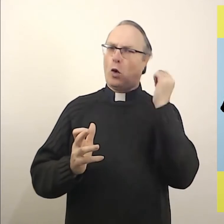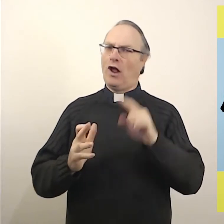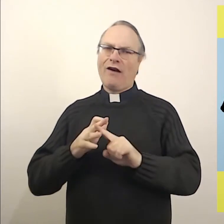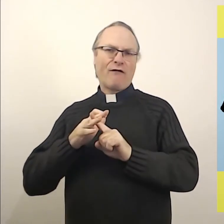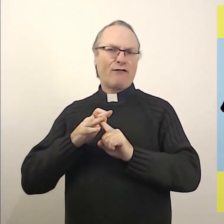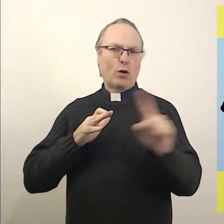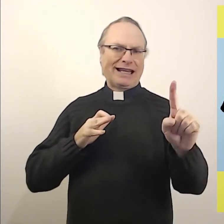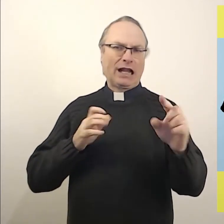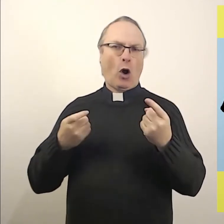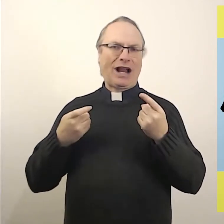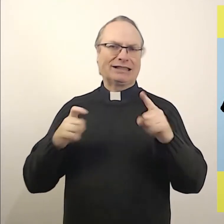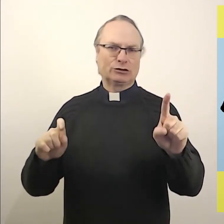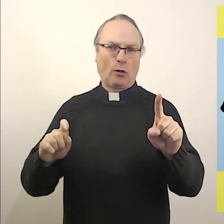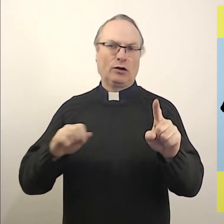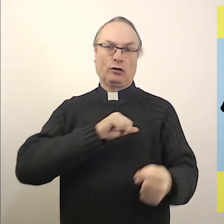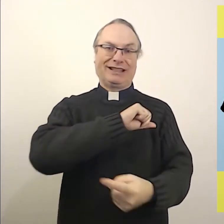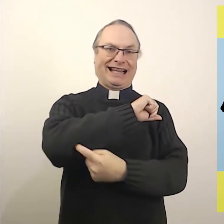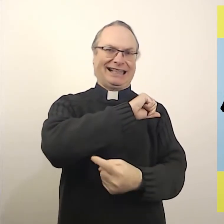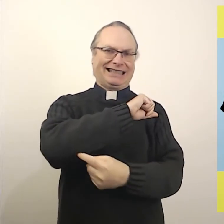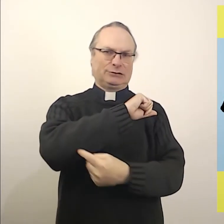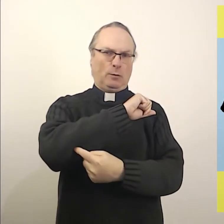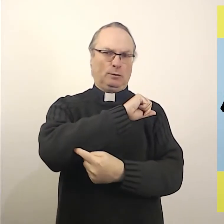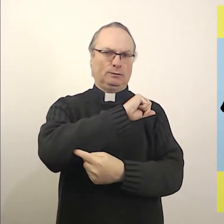Mieux de fuir les occasions de tentation.